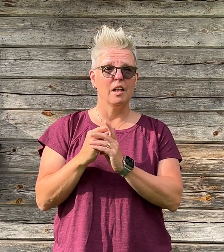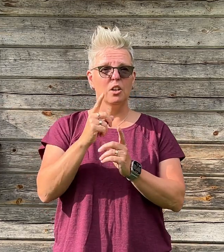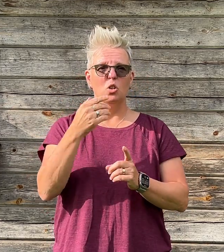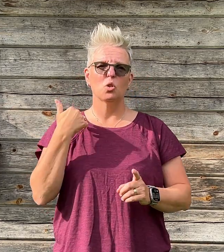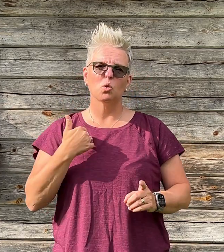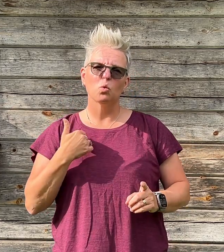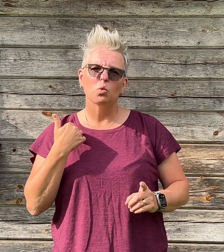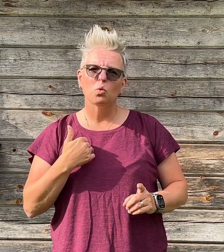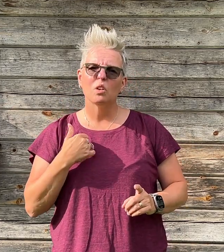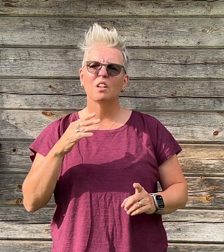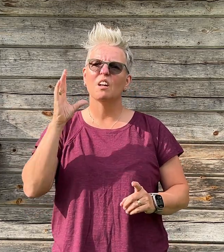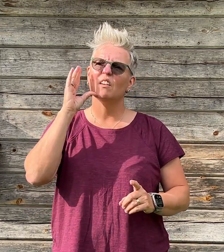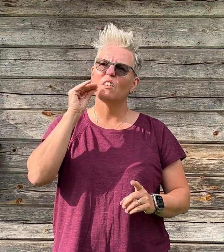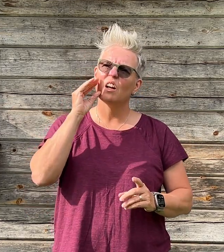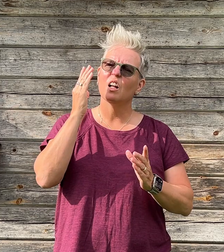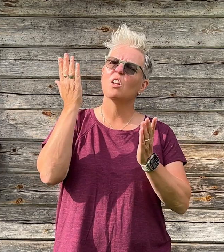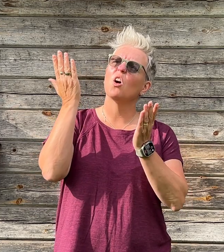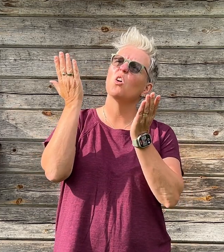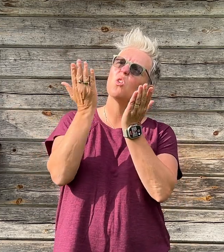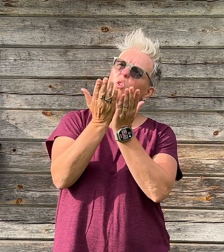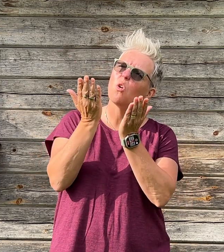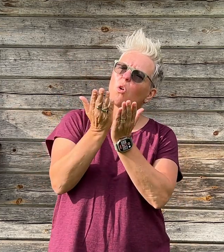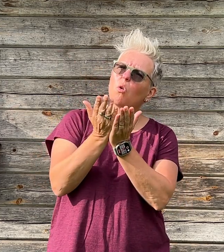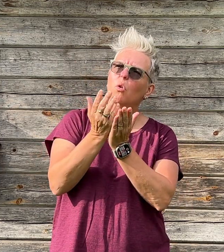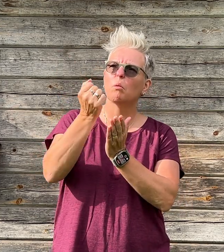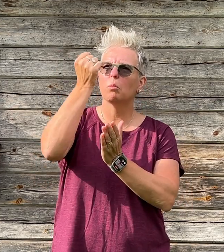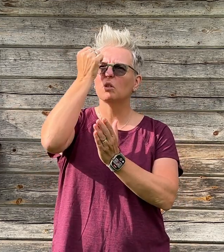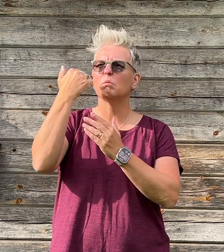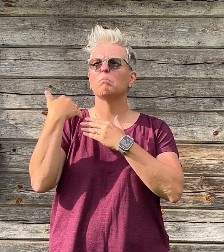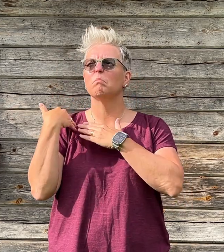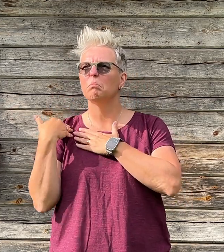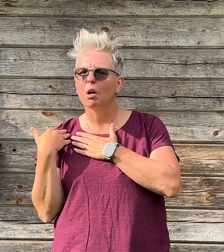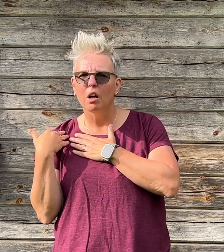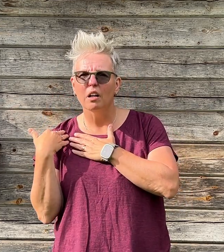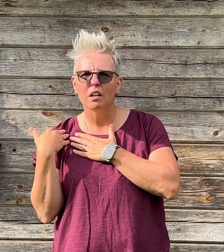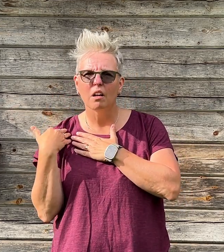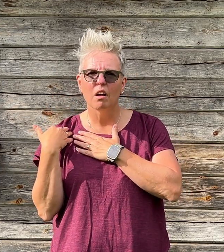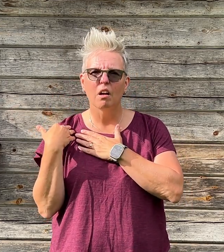Jos sinusta tuntuu siltä, että vanhat koulumuistot painavat mieltä, -